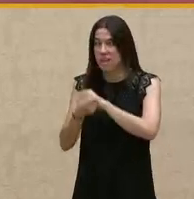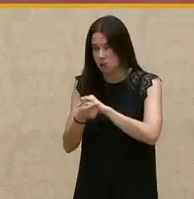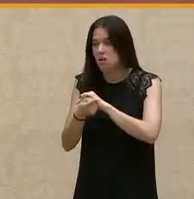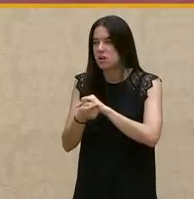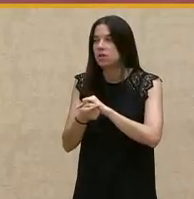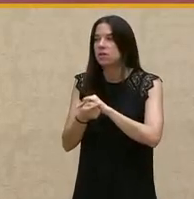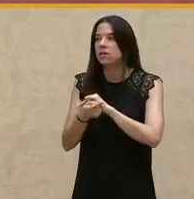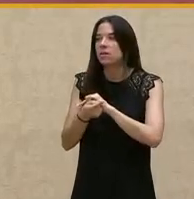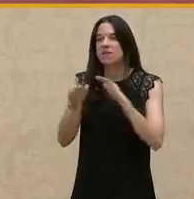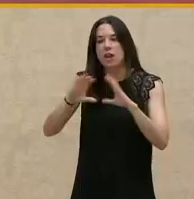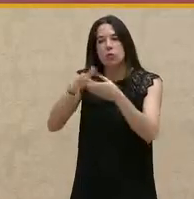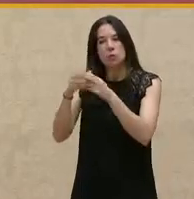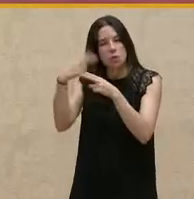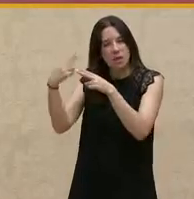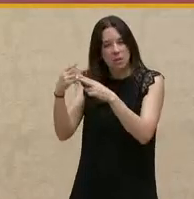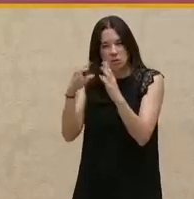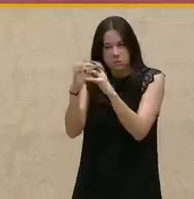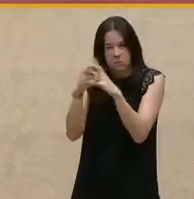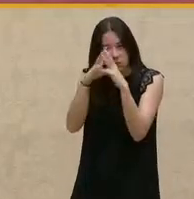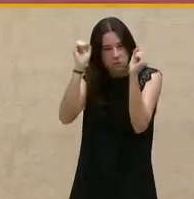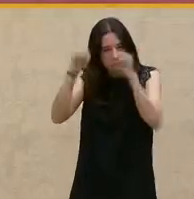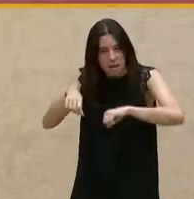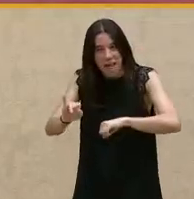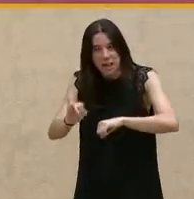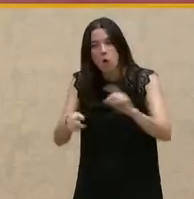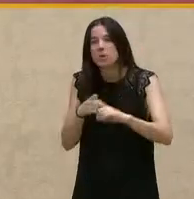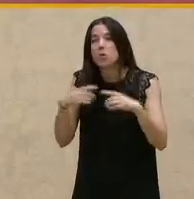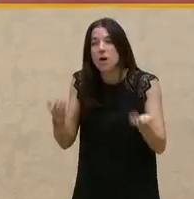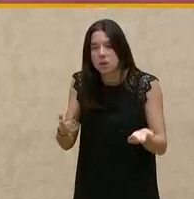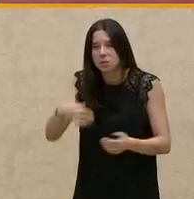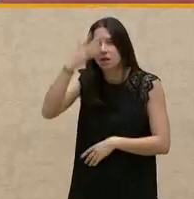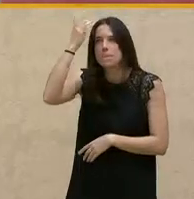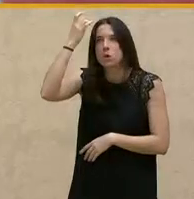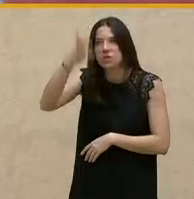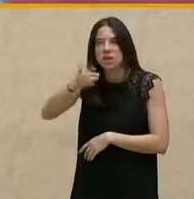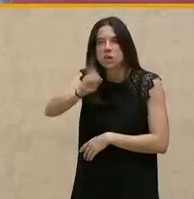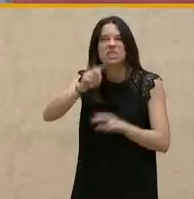Parlamentarios para que, de una vez por todas, no es una cuestión de nomenclatura. No se trata de